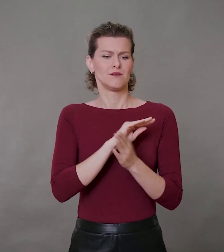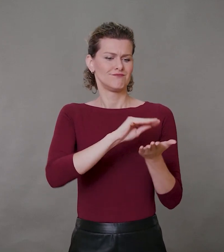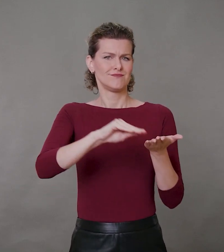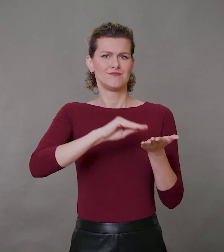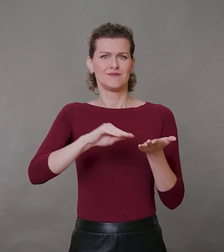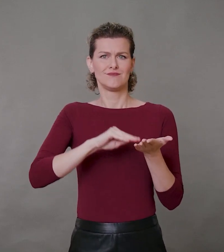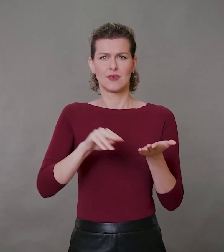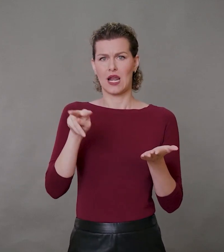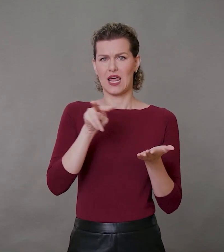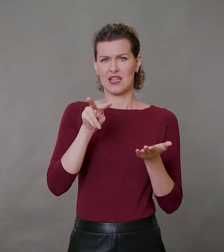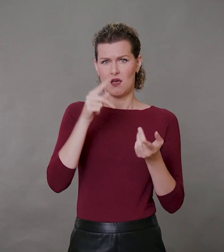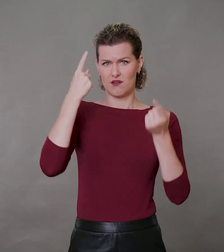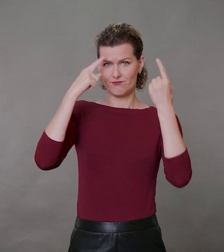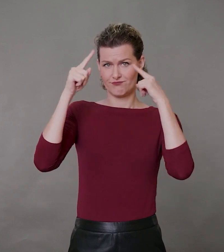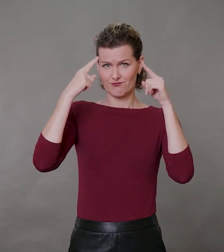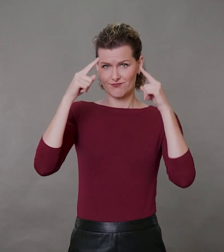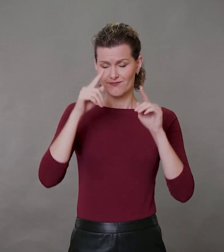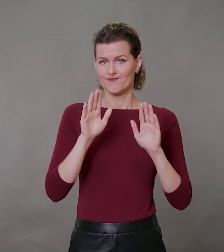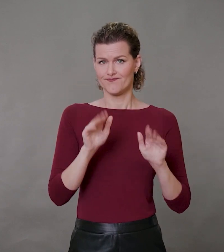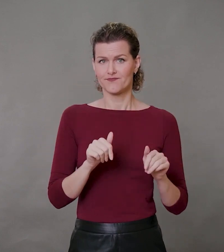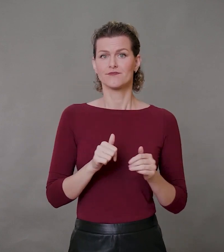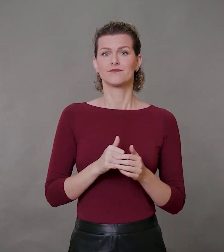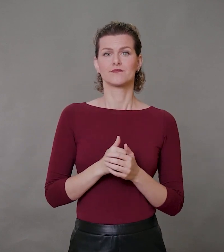литературная фантазия.